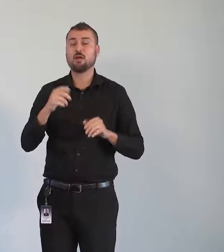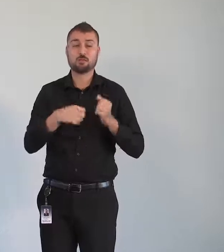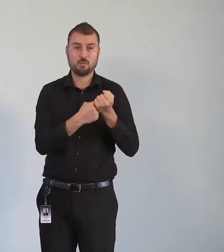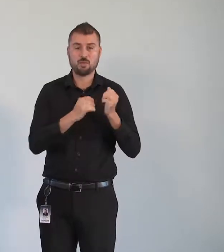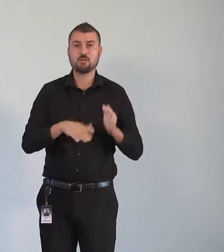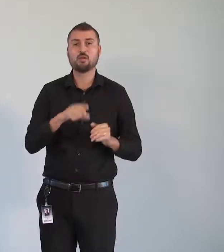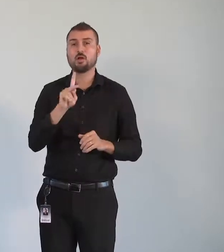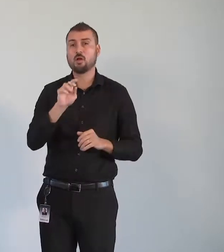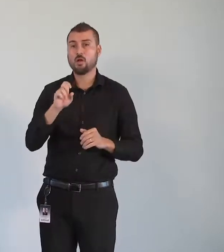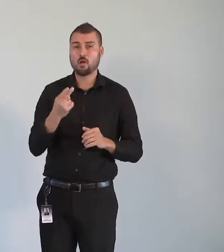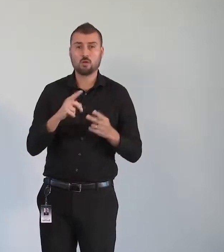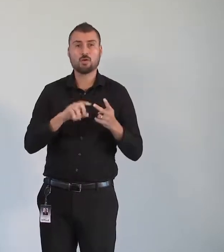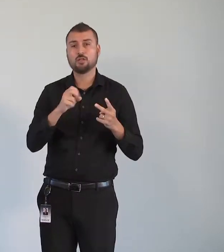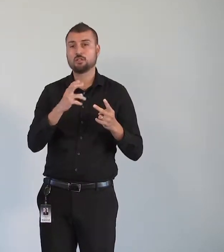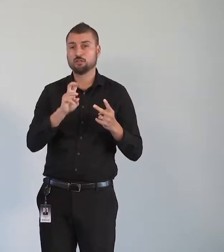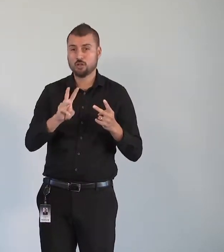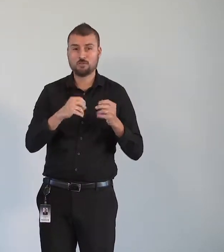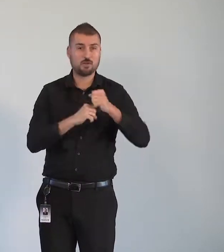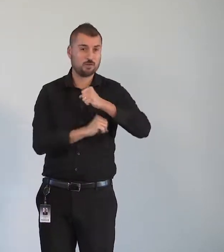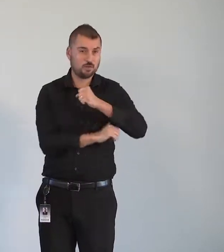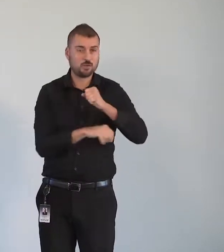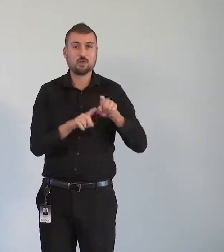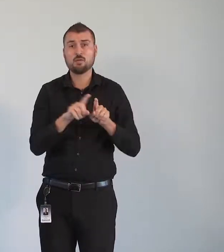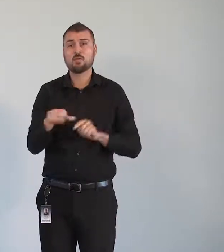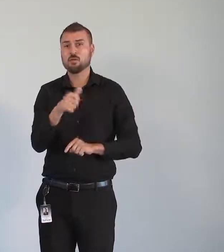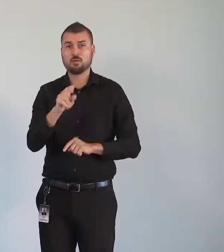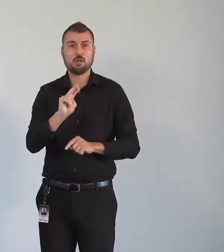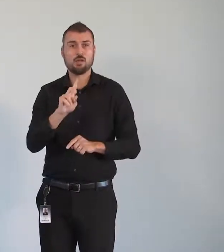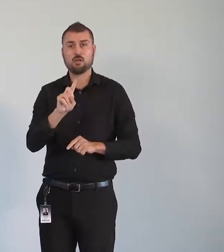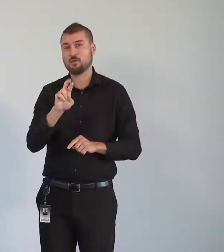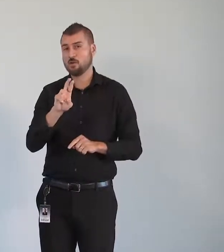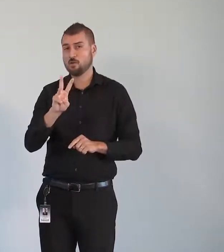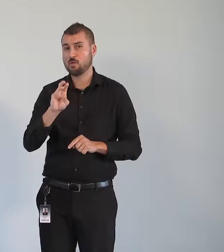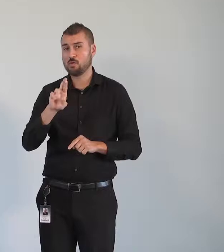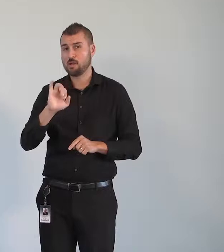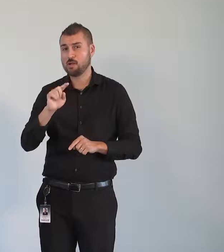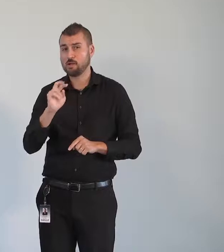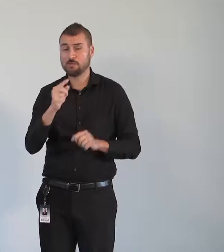. Esto incluye a nuestro importante patrocinador presentador, la Fundación de la Familia Koch.